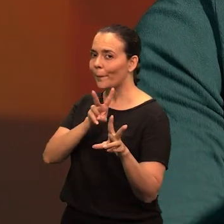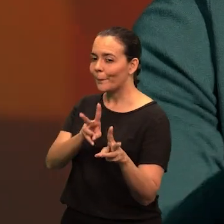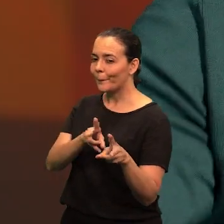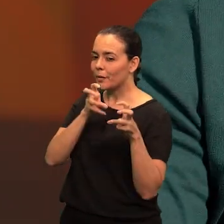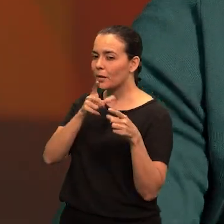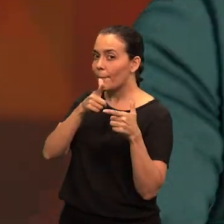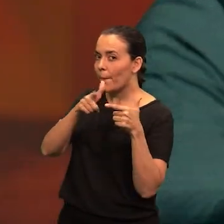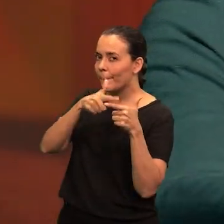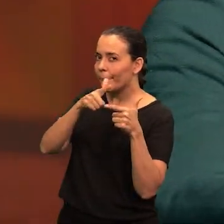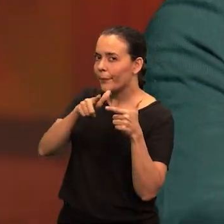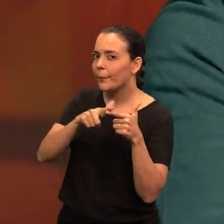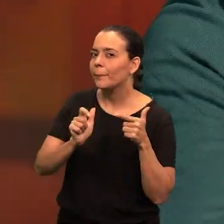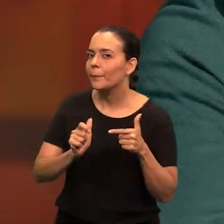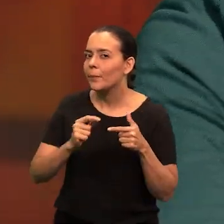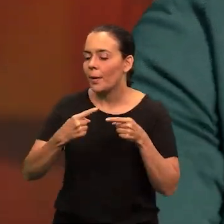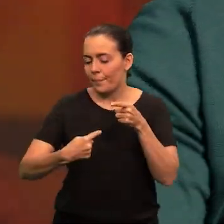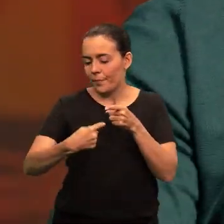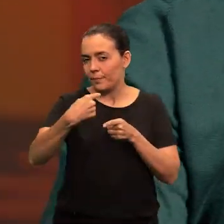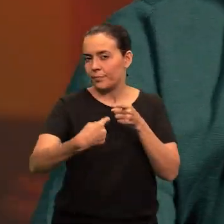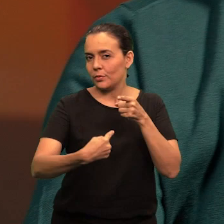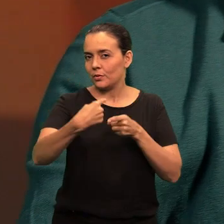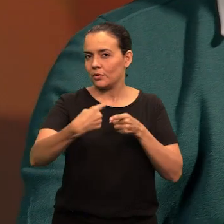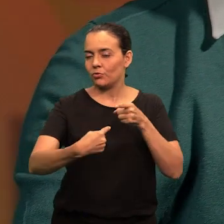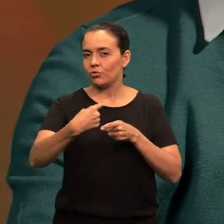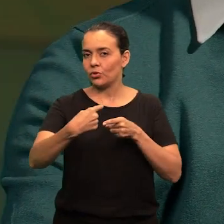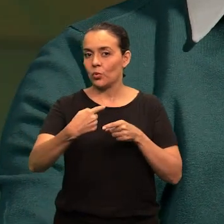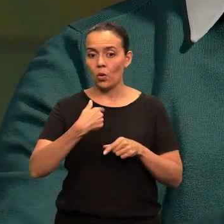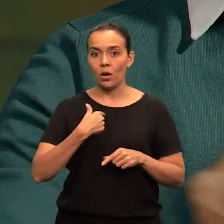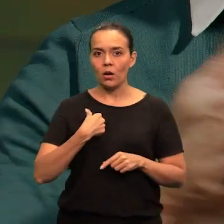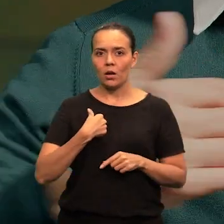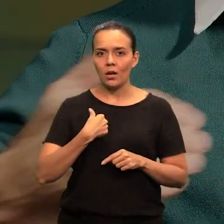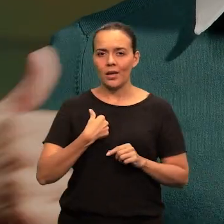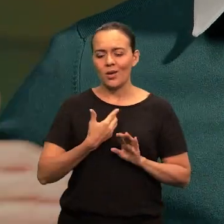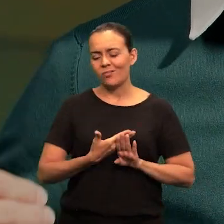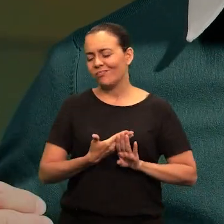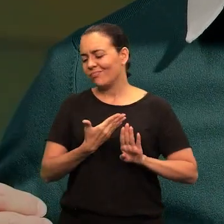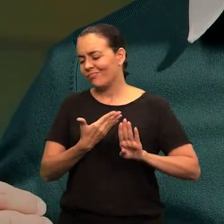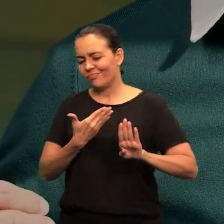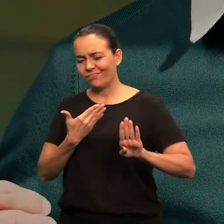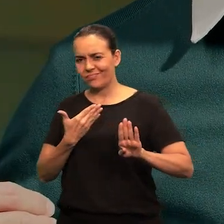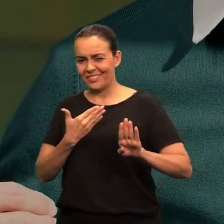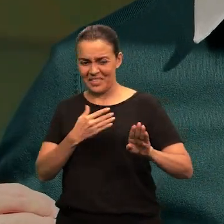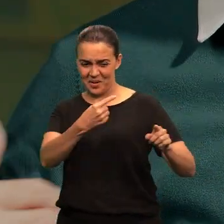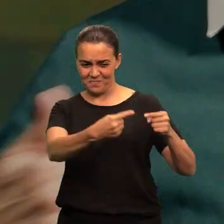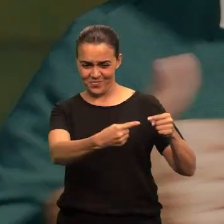E as vísceras estão expostas, de tal maneira que, muitas vezes, eu quero me afastar do debate político